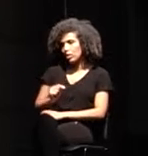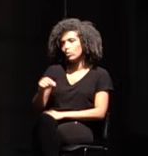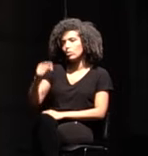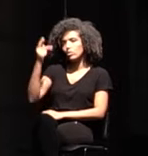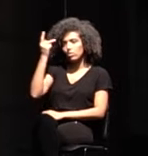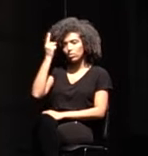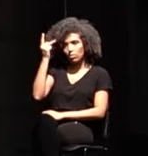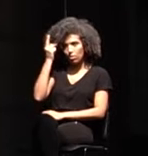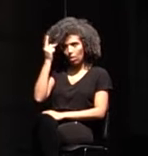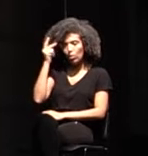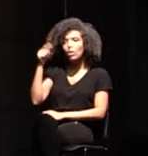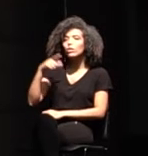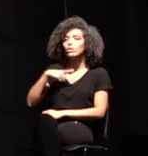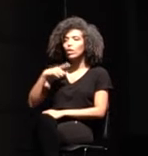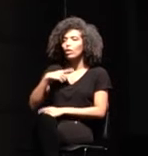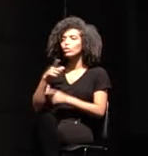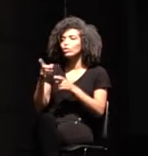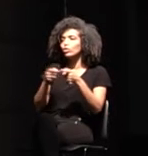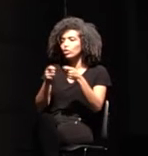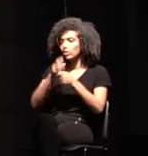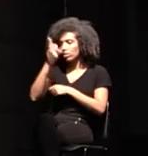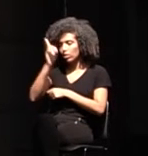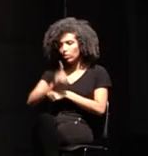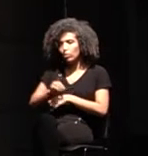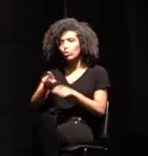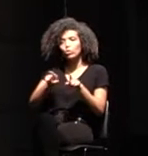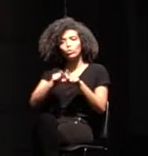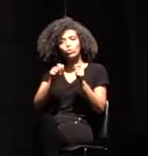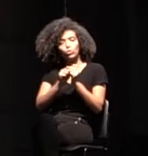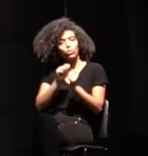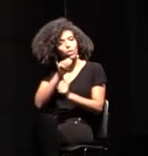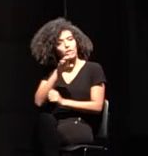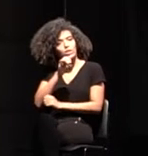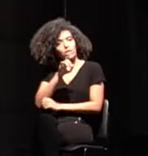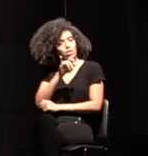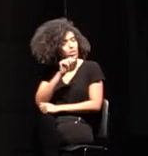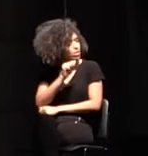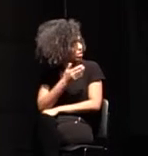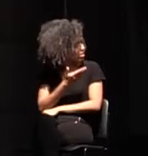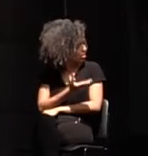pela exibição dos filmes de Cecilia Mangini nesta sessão.